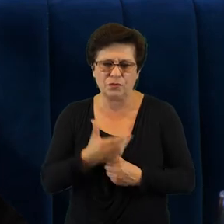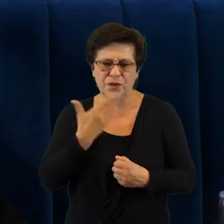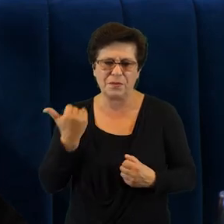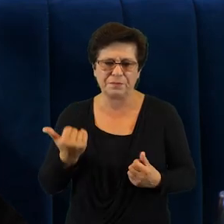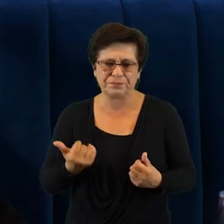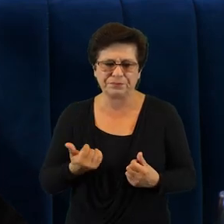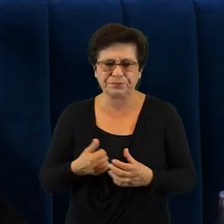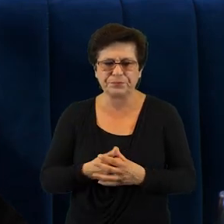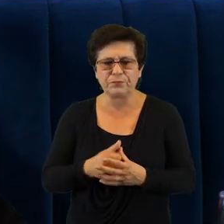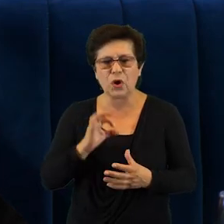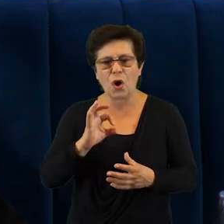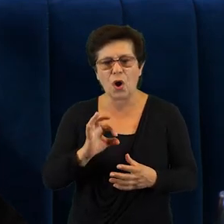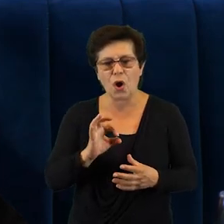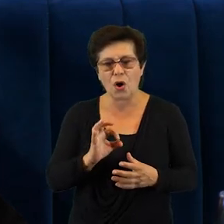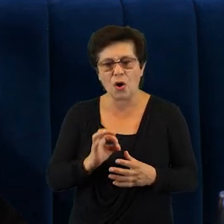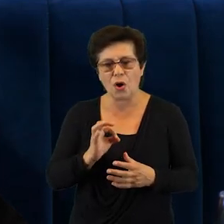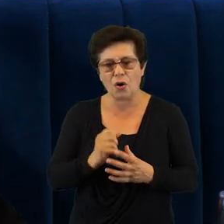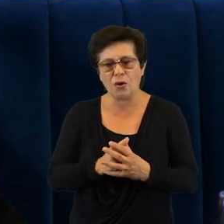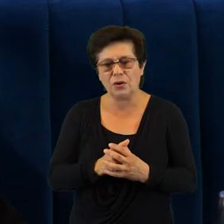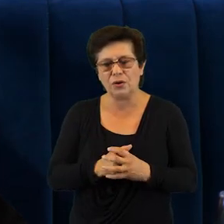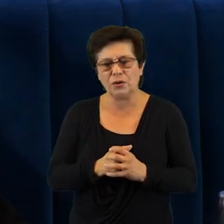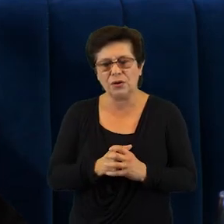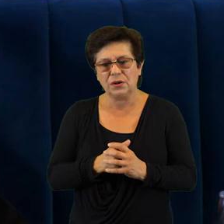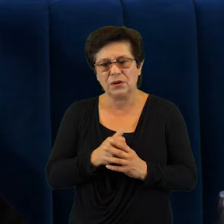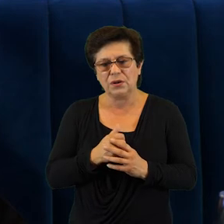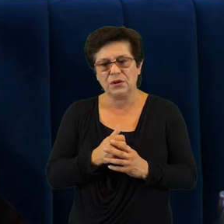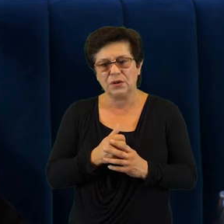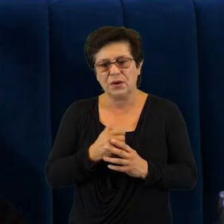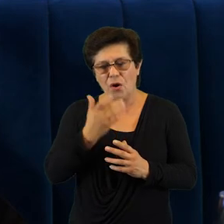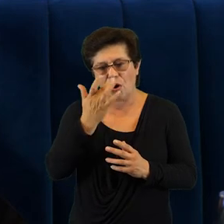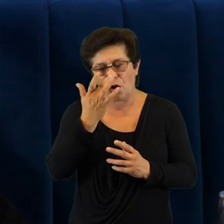o rosyjskim absurdzie oberiutów, przede wszystkim Daniiła Charmsa,